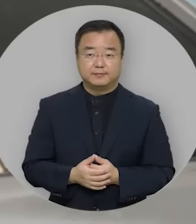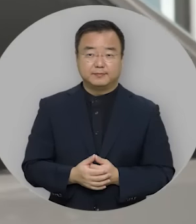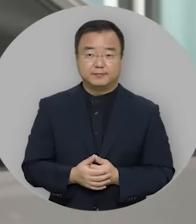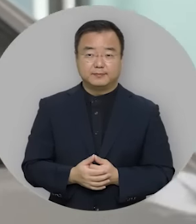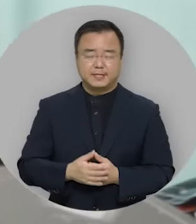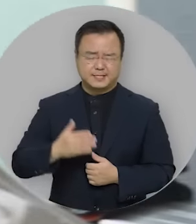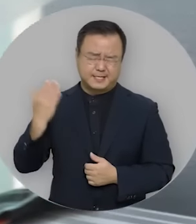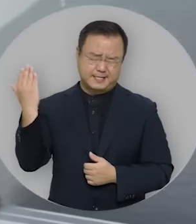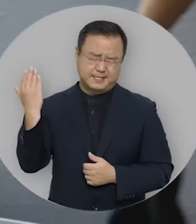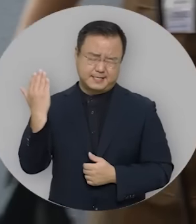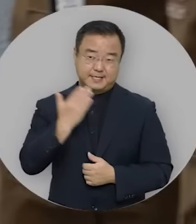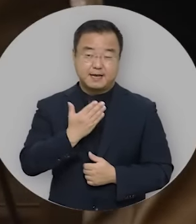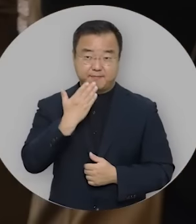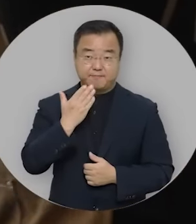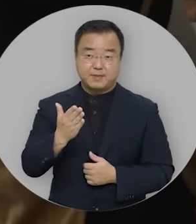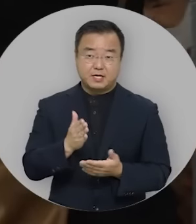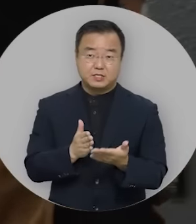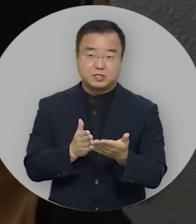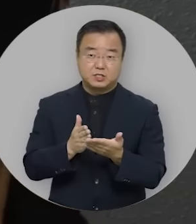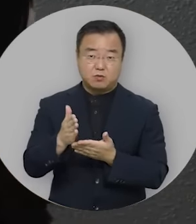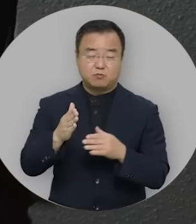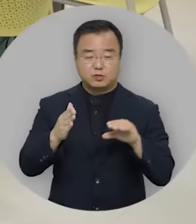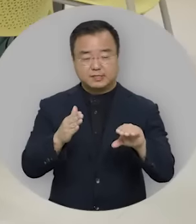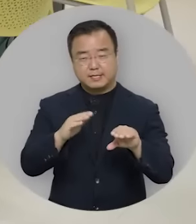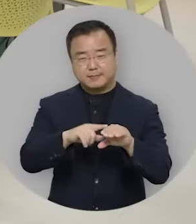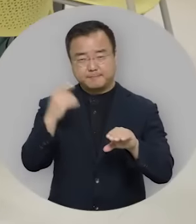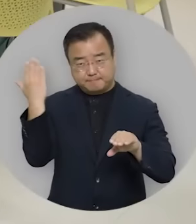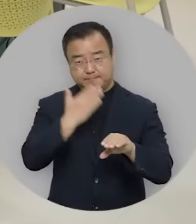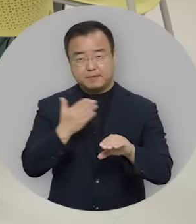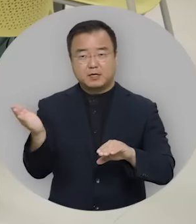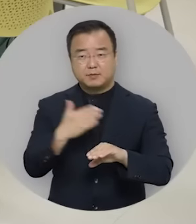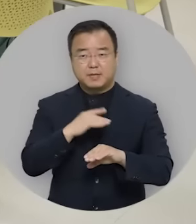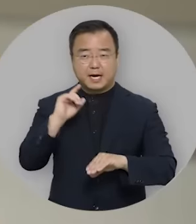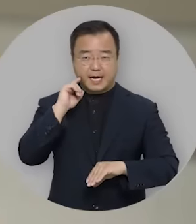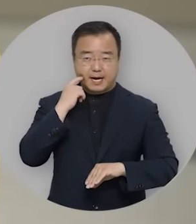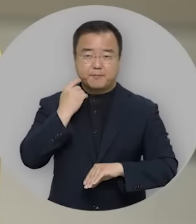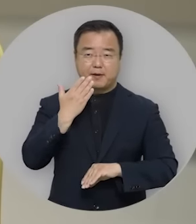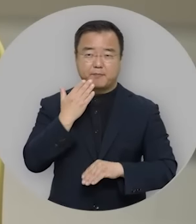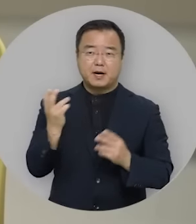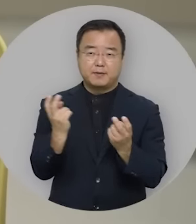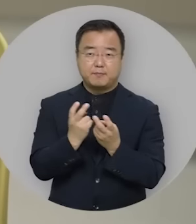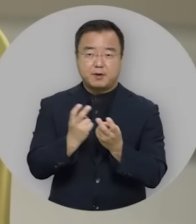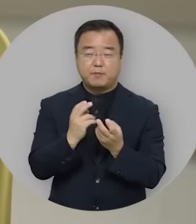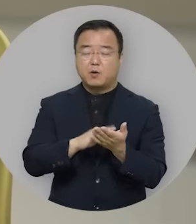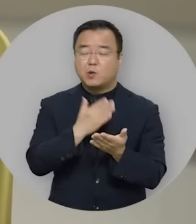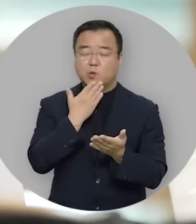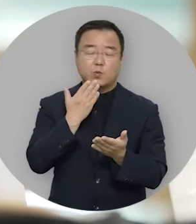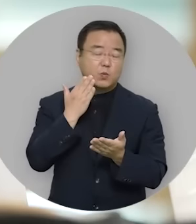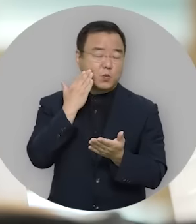뽀득뽀득 깨끗해지는 전문 세차부터 예뻐지는 마법, 메이크업도 배웁니다.